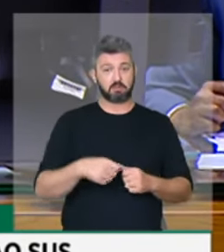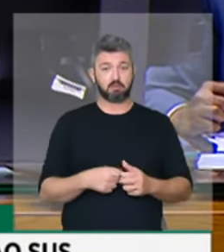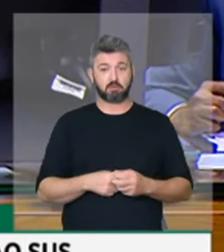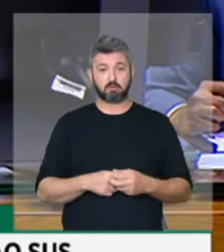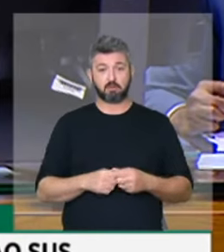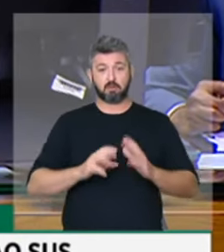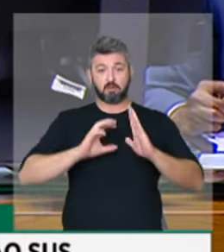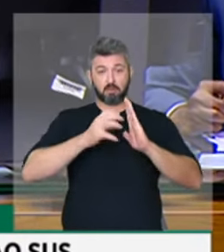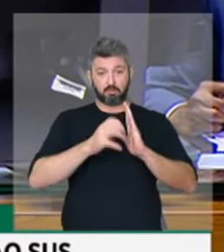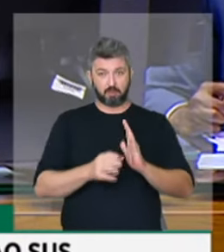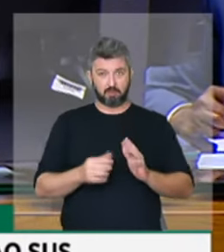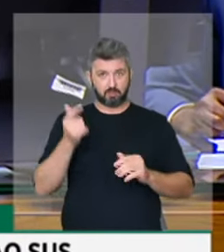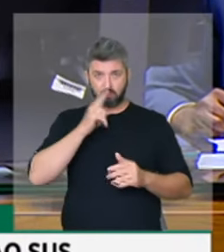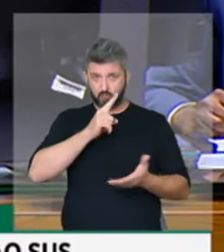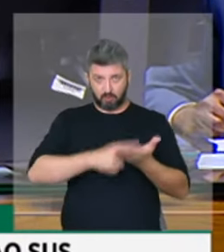PRESIDENTE. -- [PRESIDENTE]: A GENTE